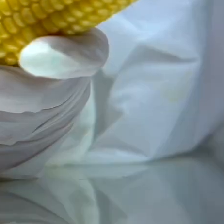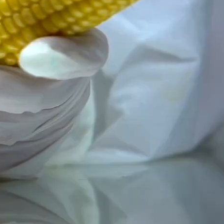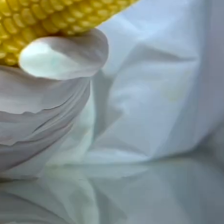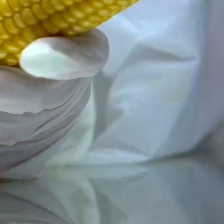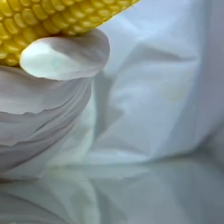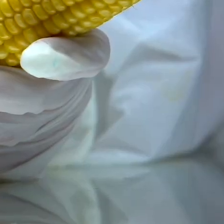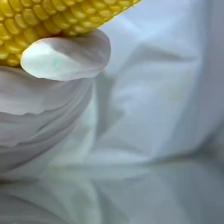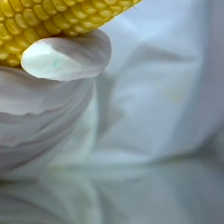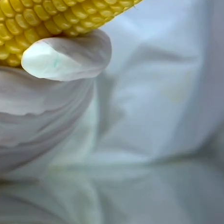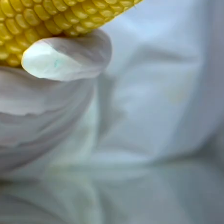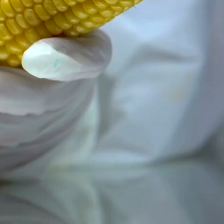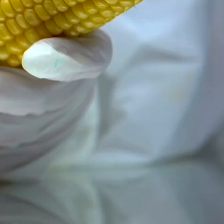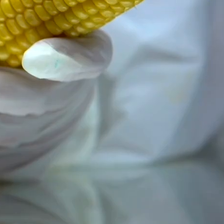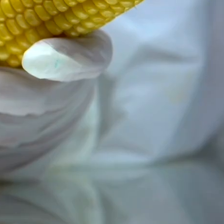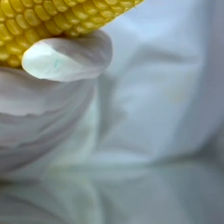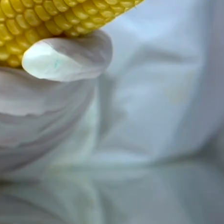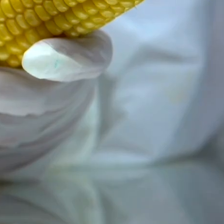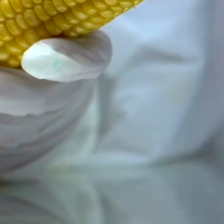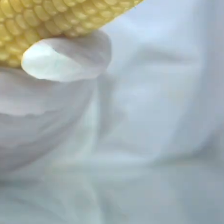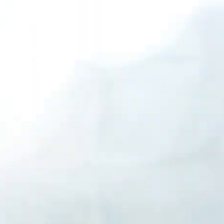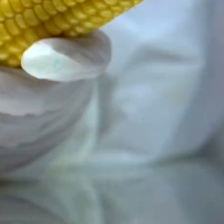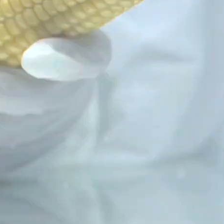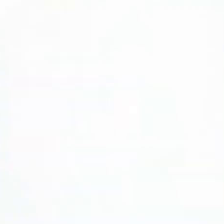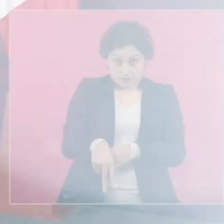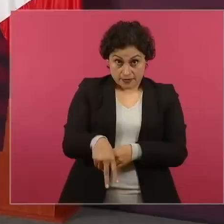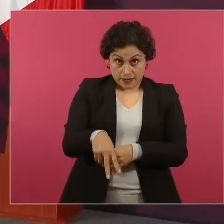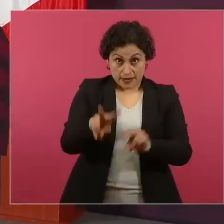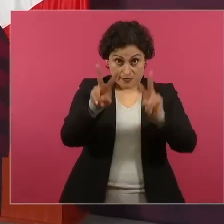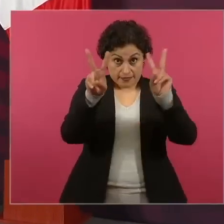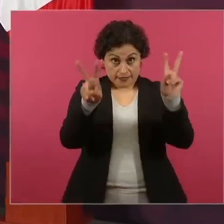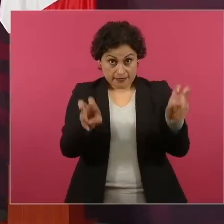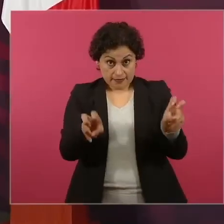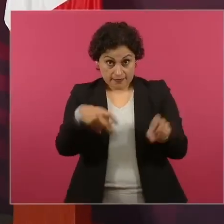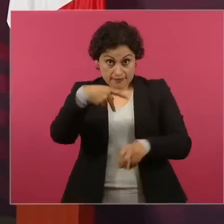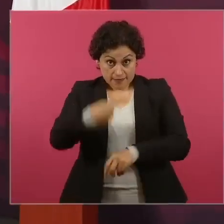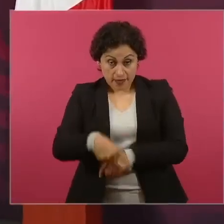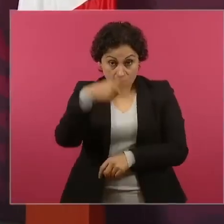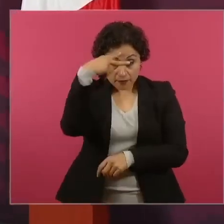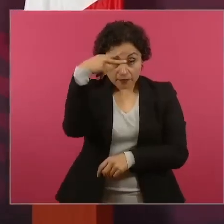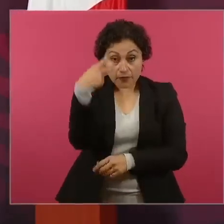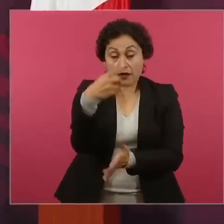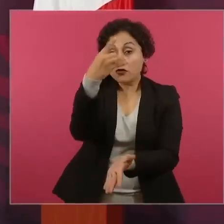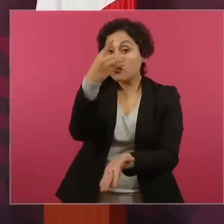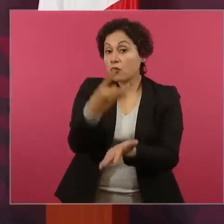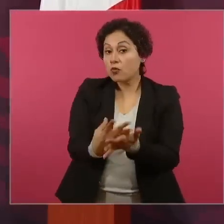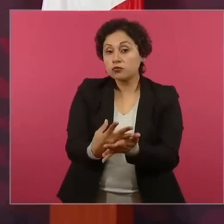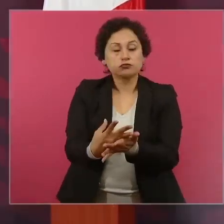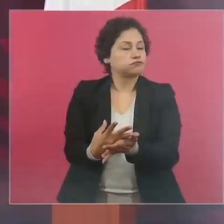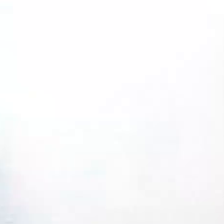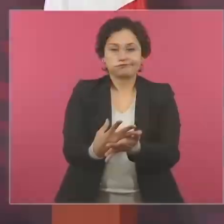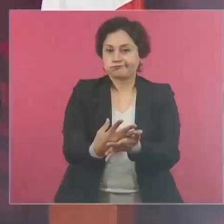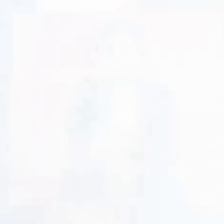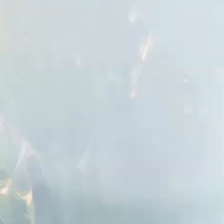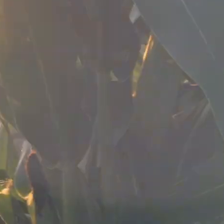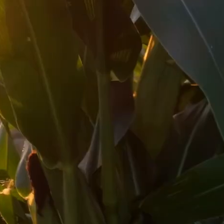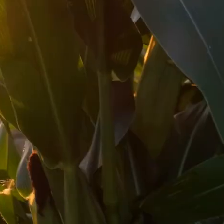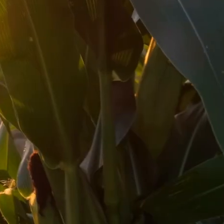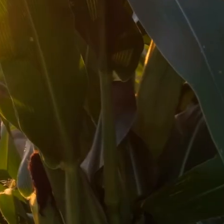genéticamente tal como lo decía el expresidente Andrés Manuel López Obrador que sin maíz No hay